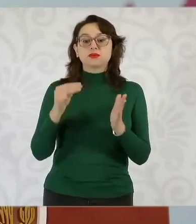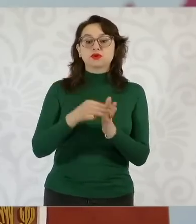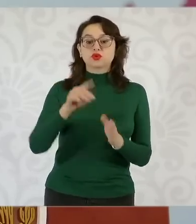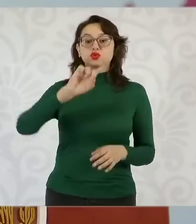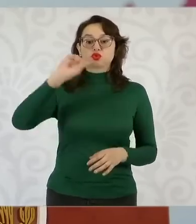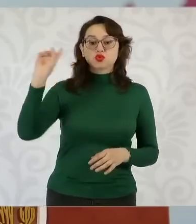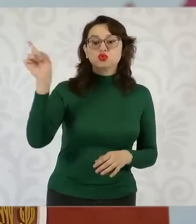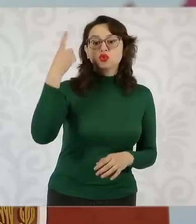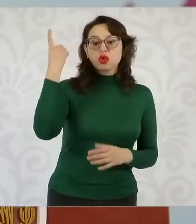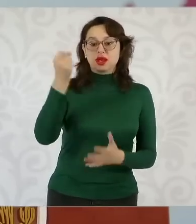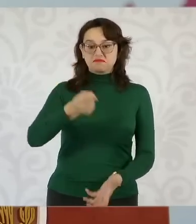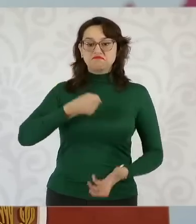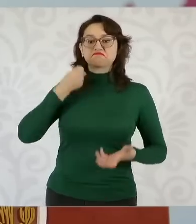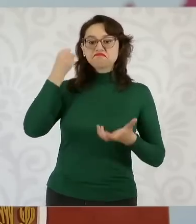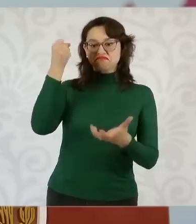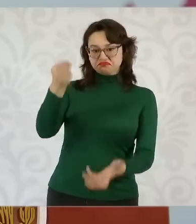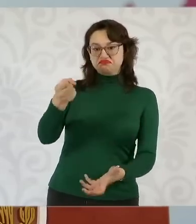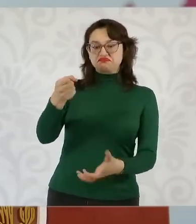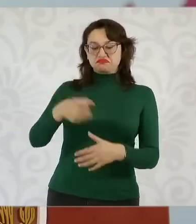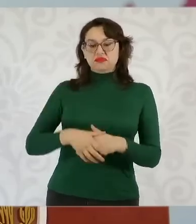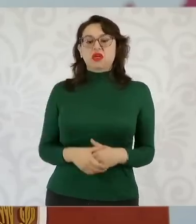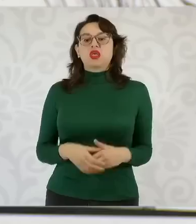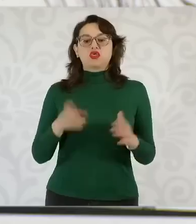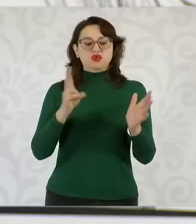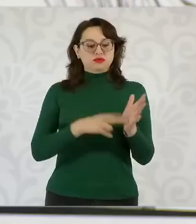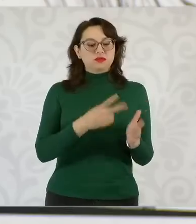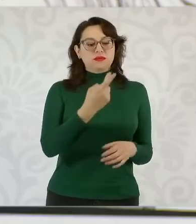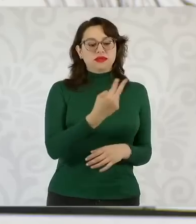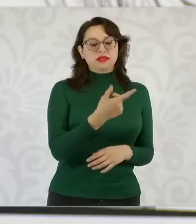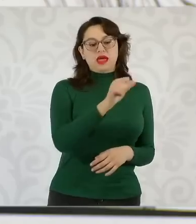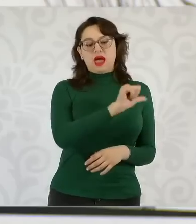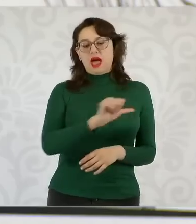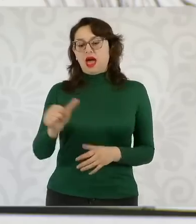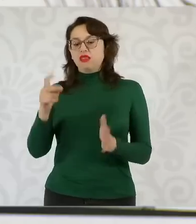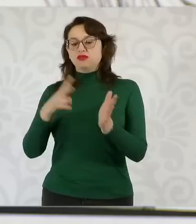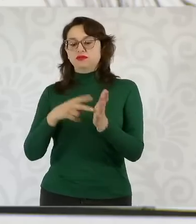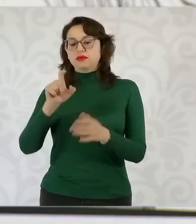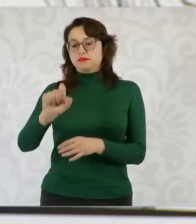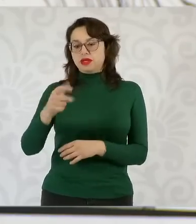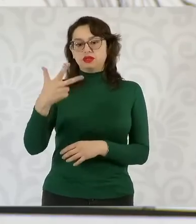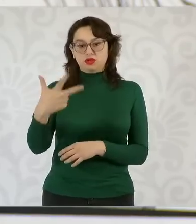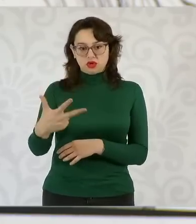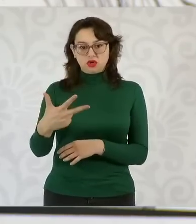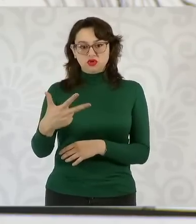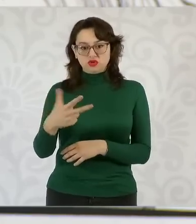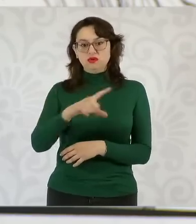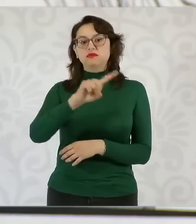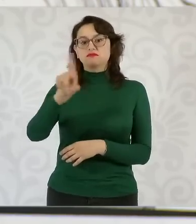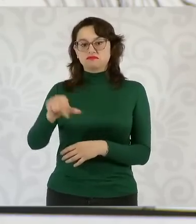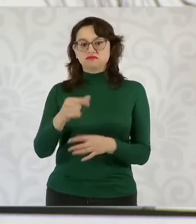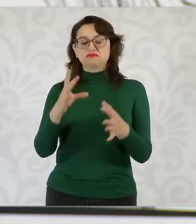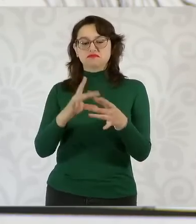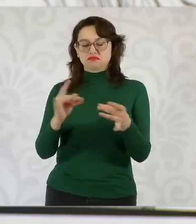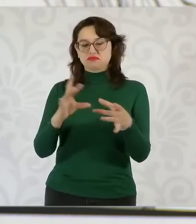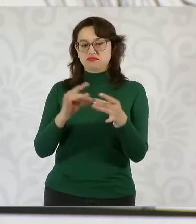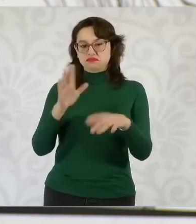se va a estar llevando a cabo de 2025 a 2028 Ahorita nos van a dar más detalles como para